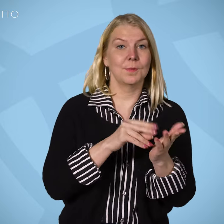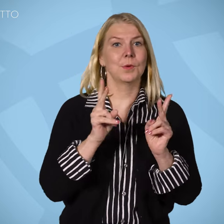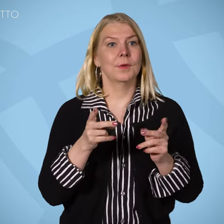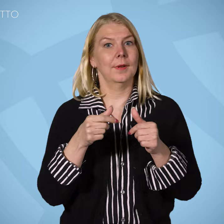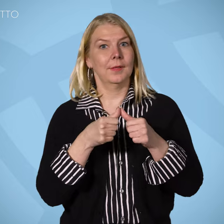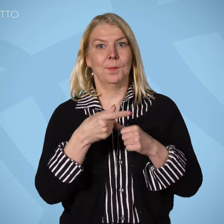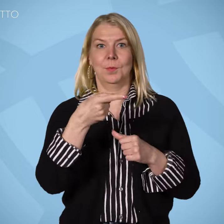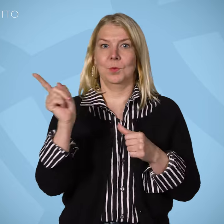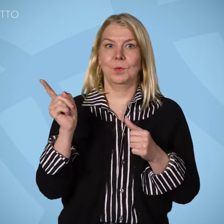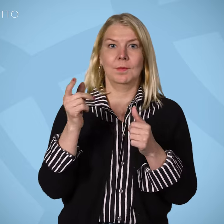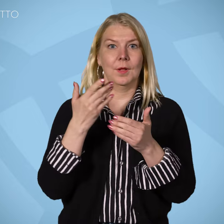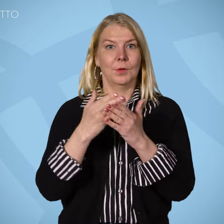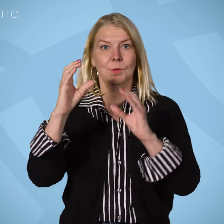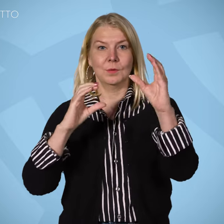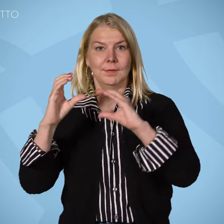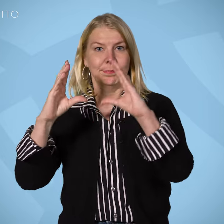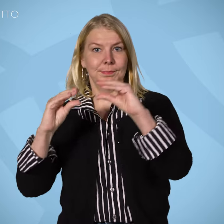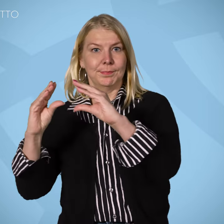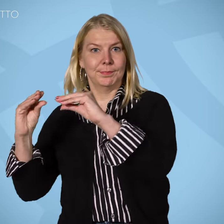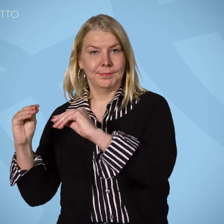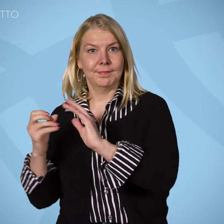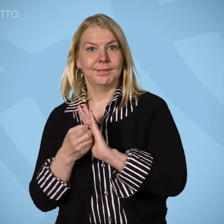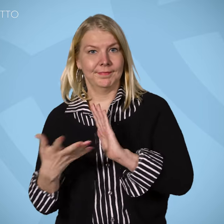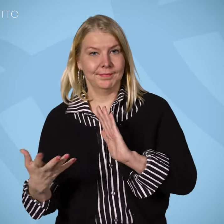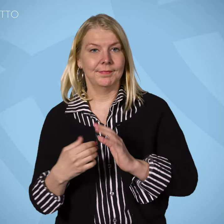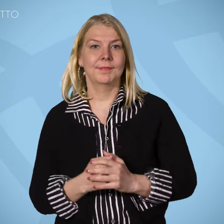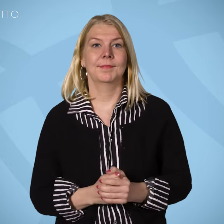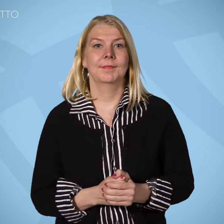sekä varainhankinnan tuloksen ja liiton muiden tulolähteiden pieneneminen.